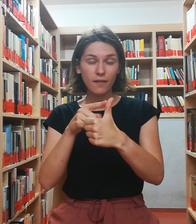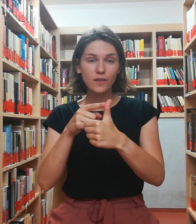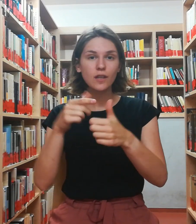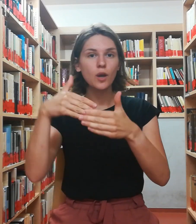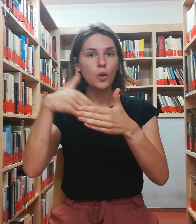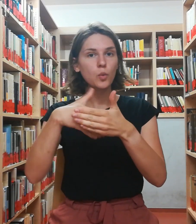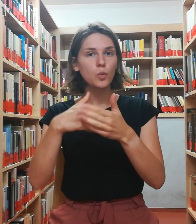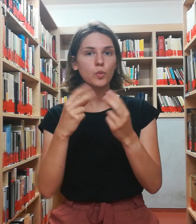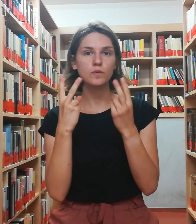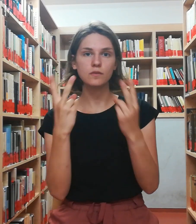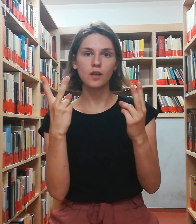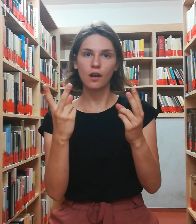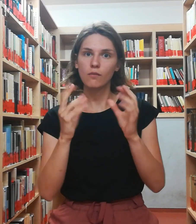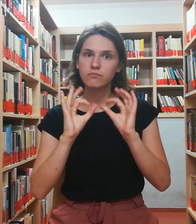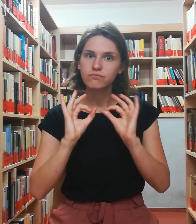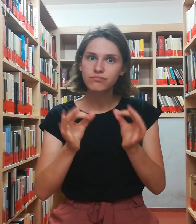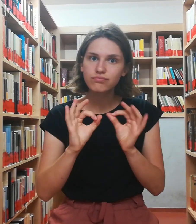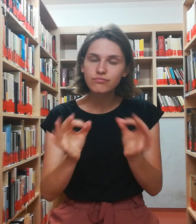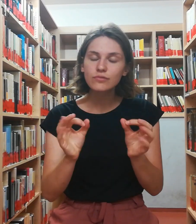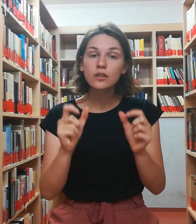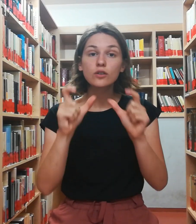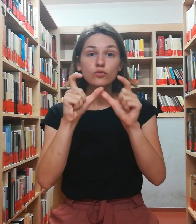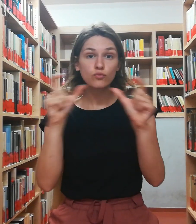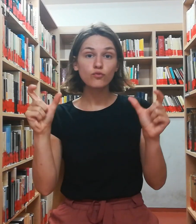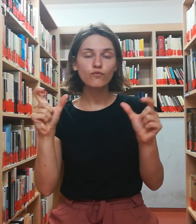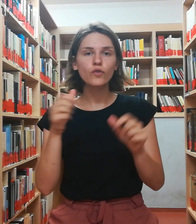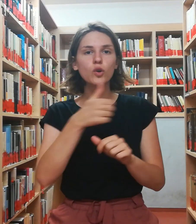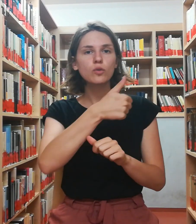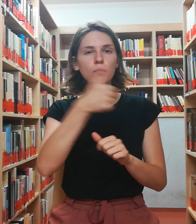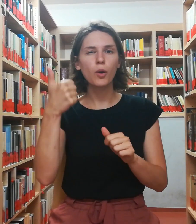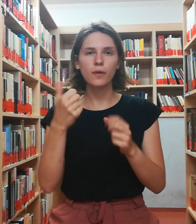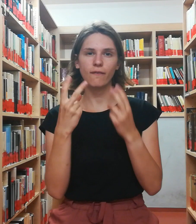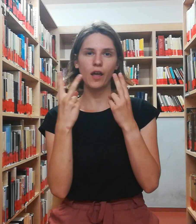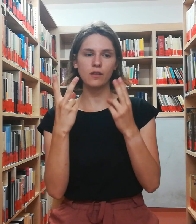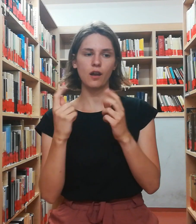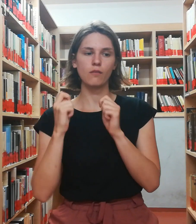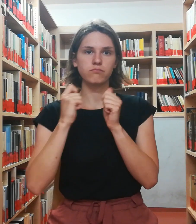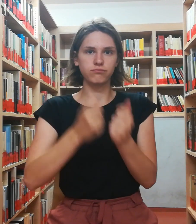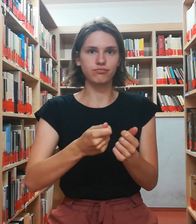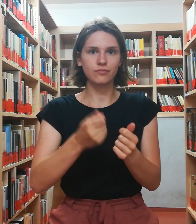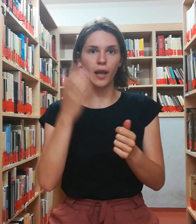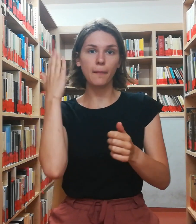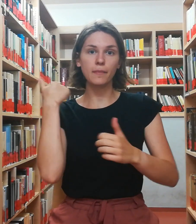Prvním je nejstarší britská literární cena,